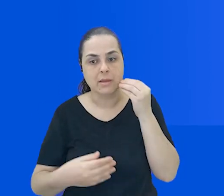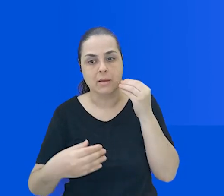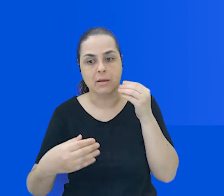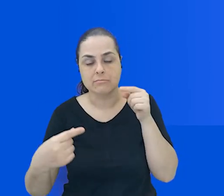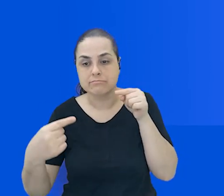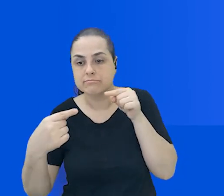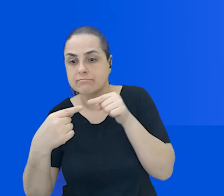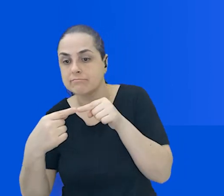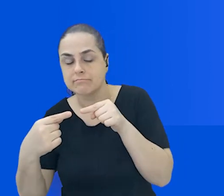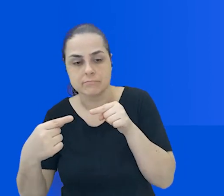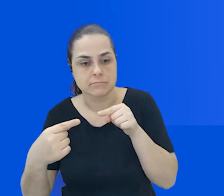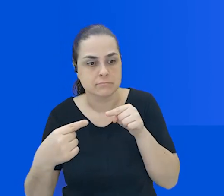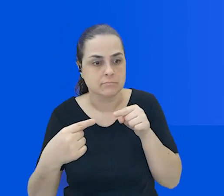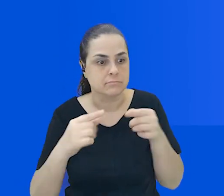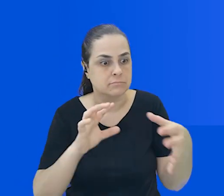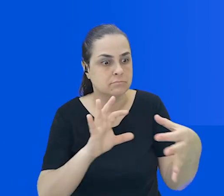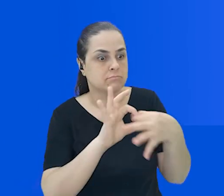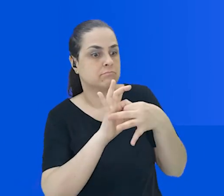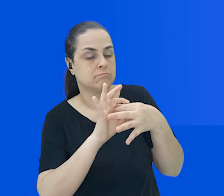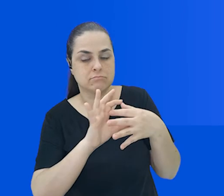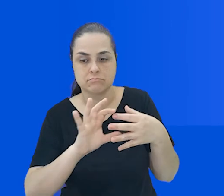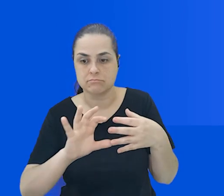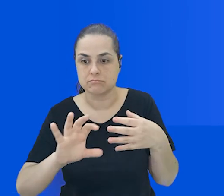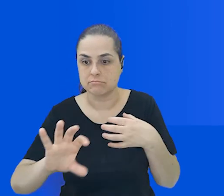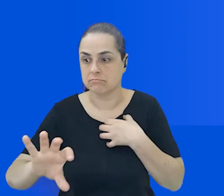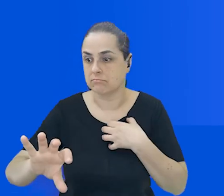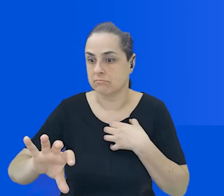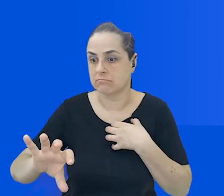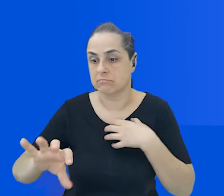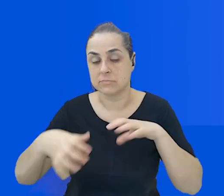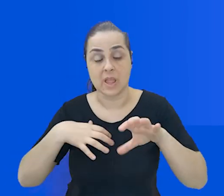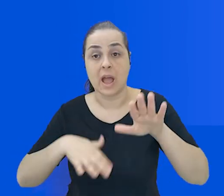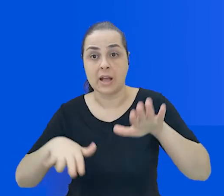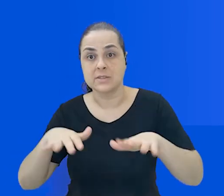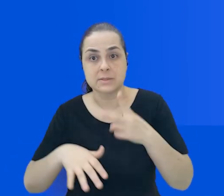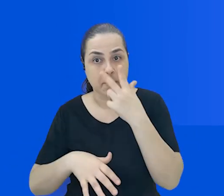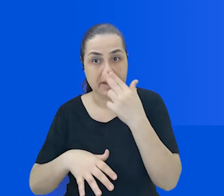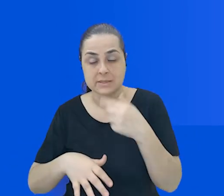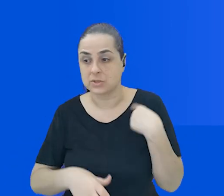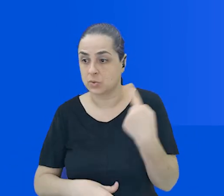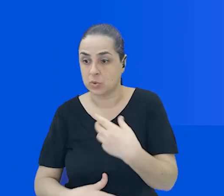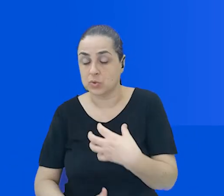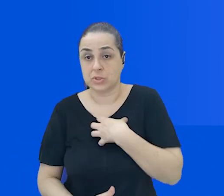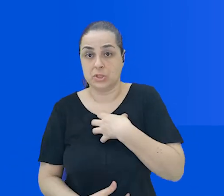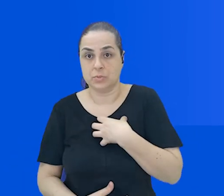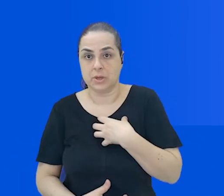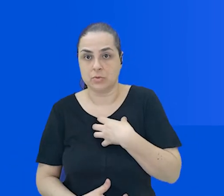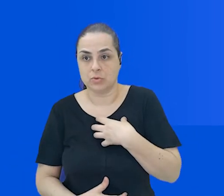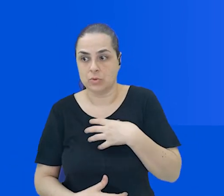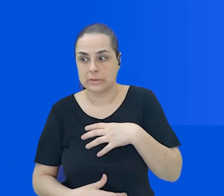sufocando várias coisas do sentir, né? Então , que eu acho que isso é